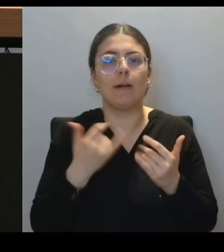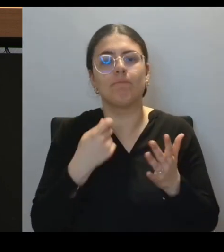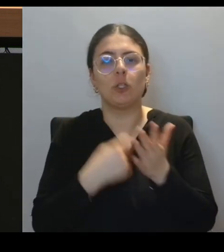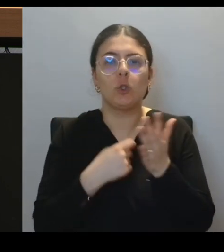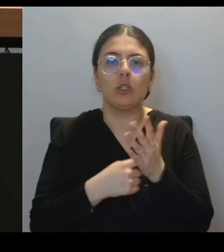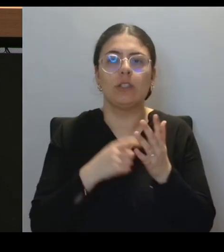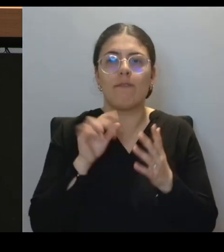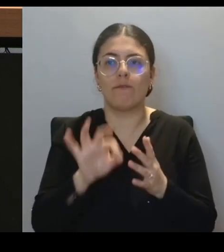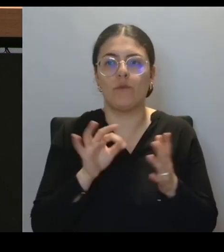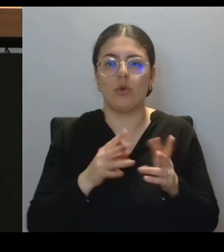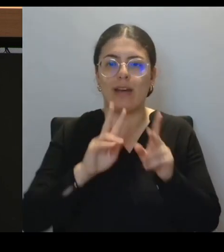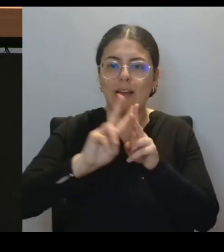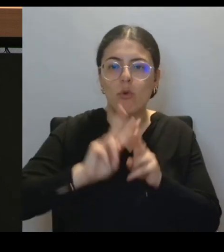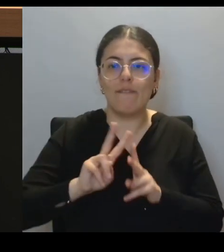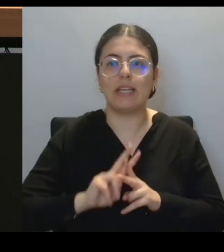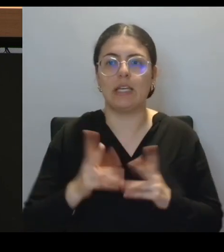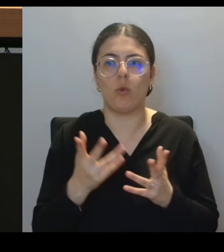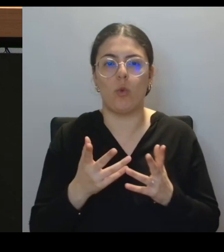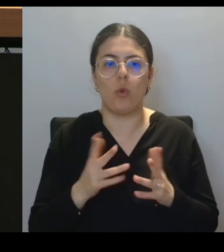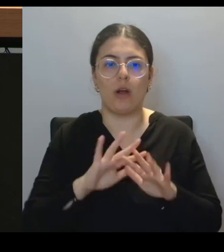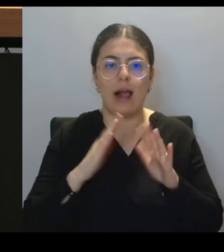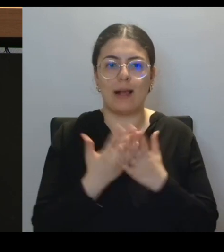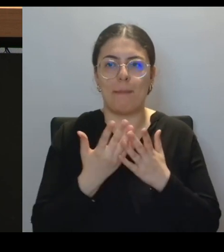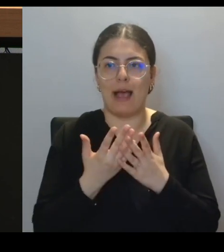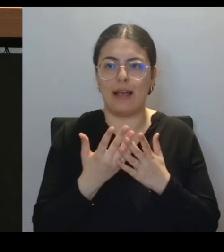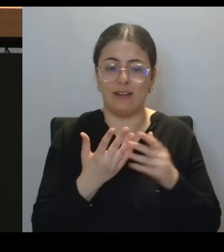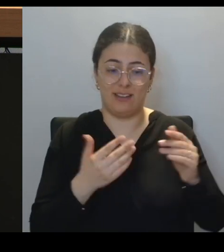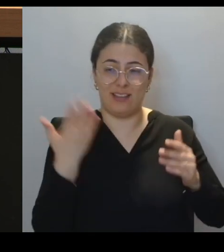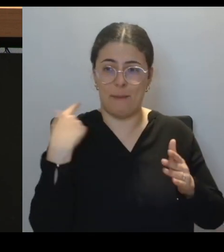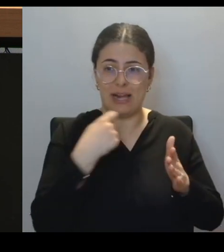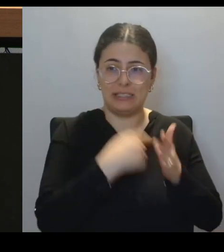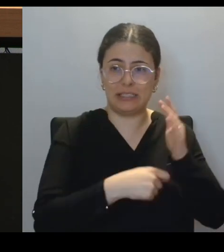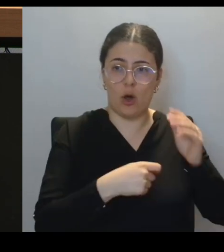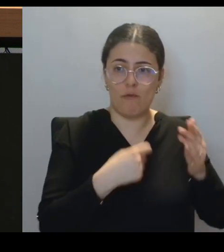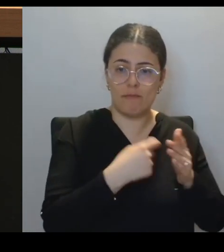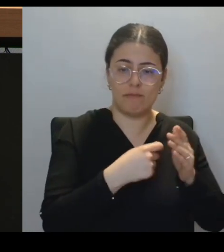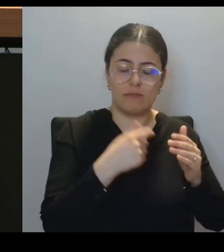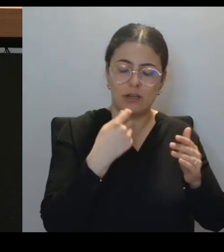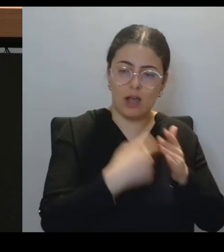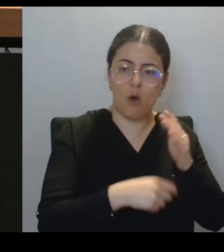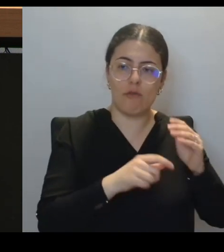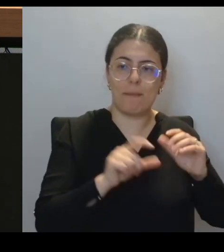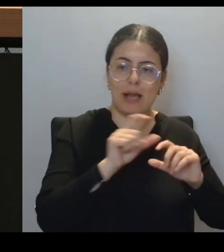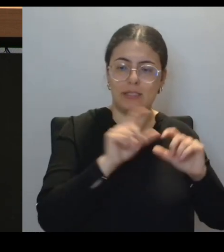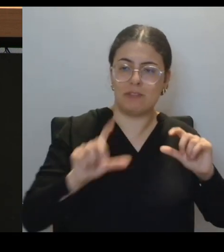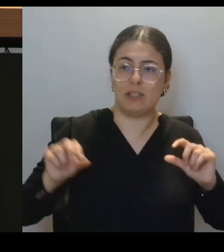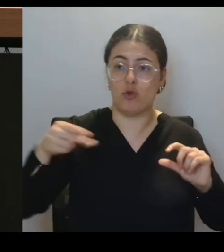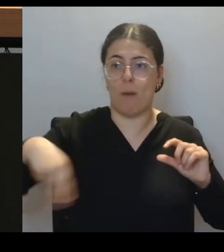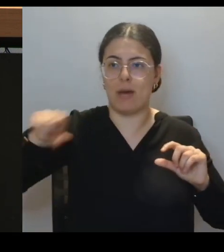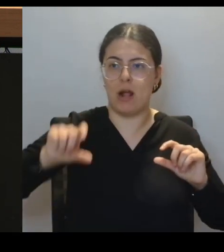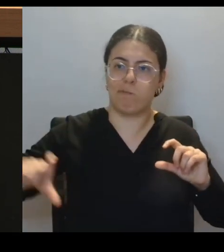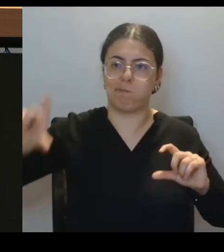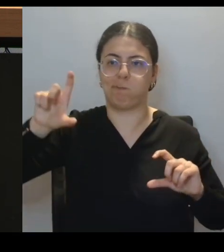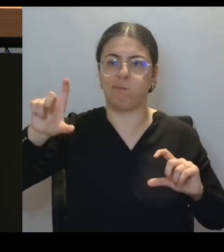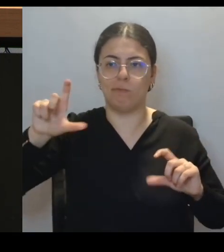es übersteigen. Es gibt aber auch eine Genossenschaft, die bereits Interesse für den Ankauf geäußert hat.